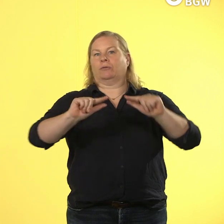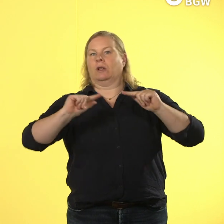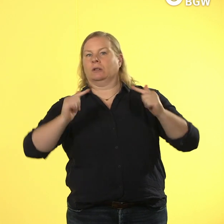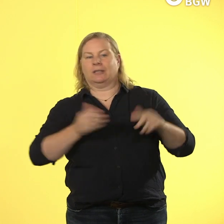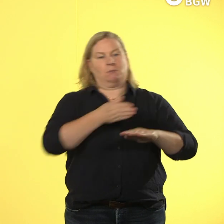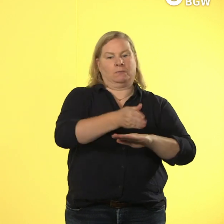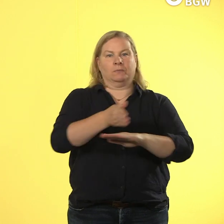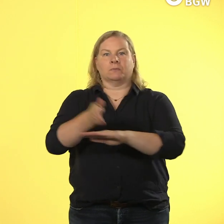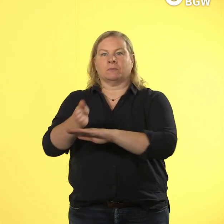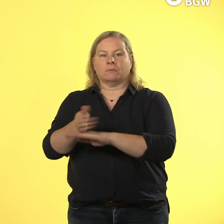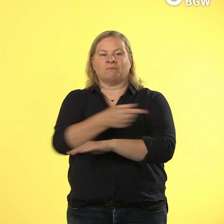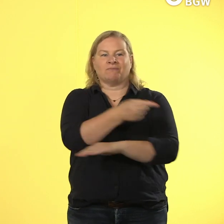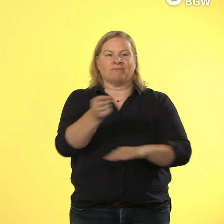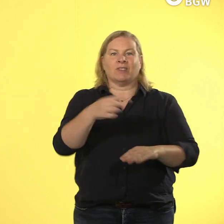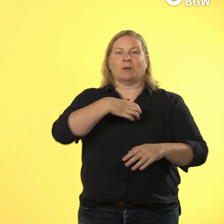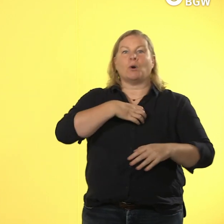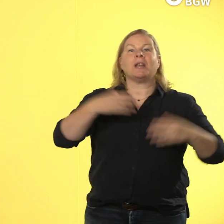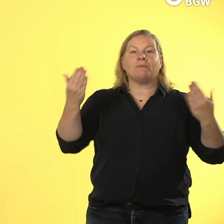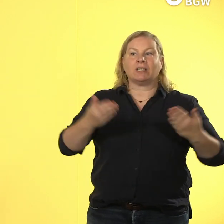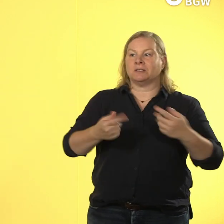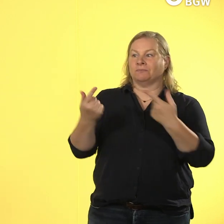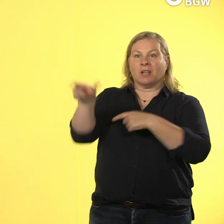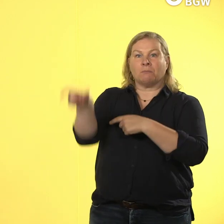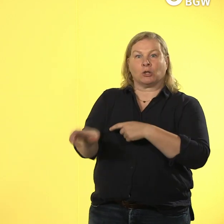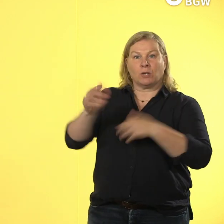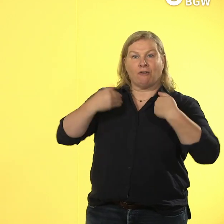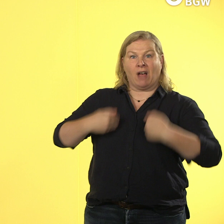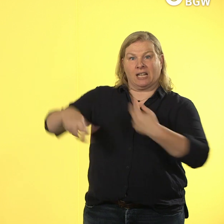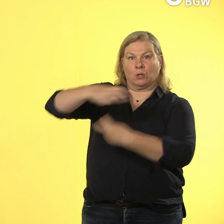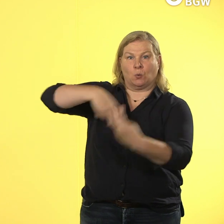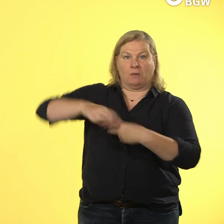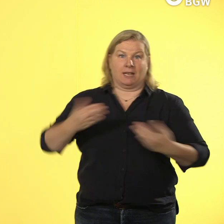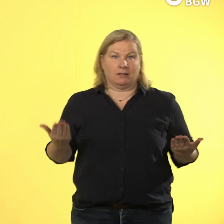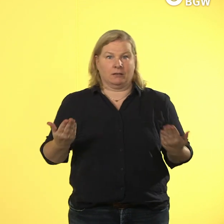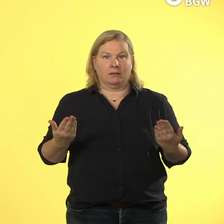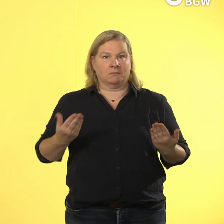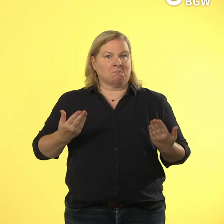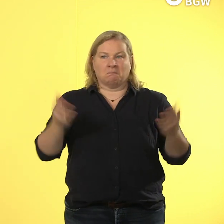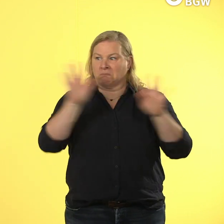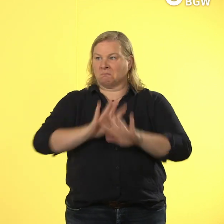Ich will erzählen, was unbewusste Hindernisse sind. Wenn ich mit Herrn Lehmkuhl